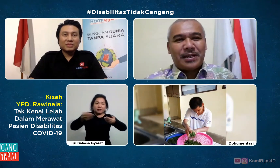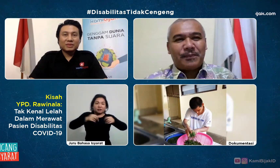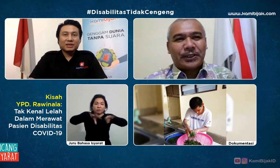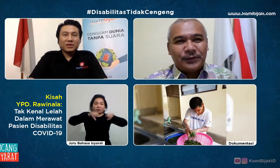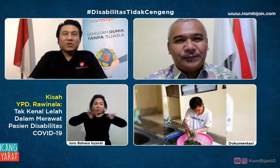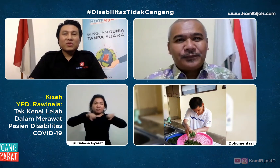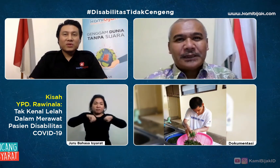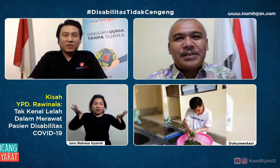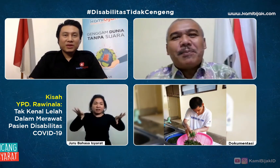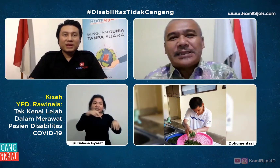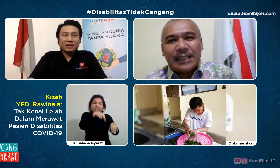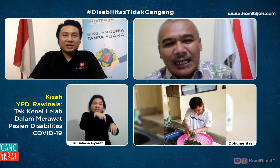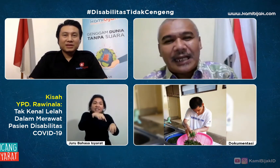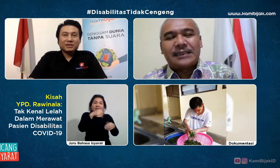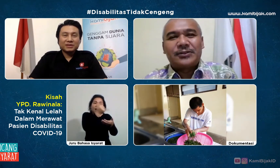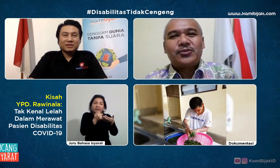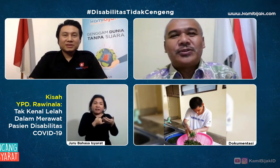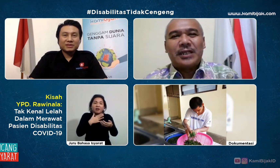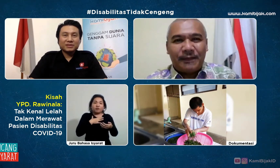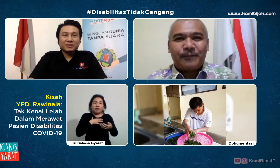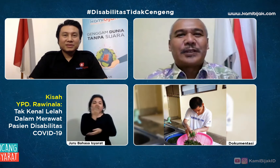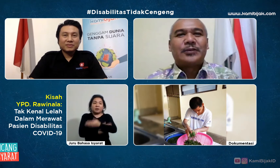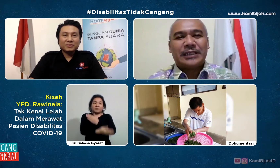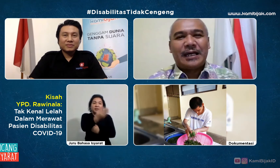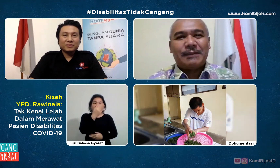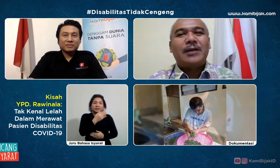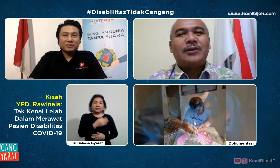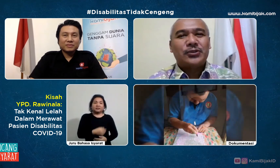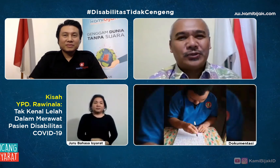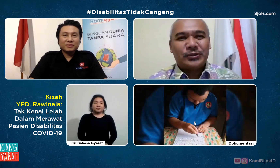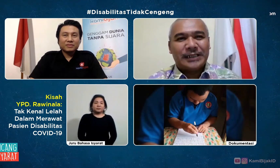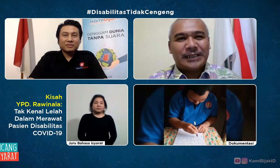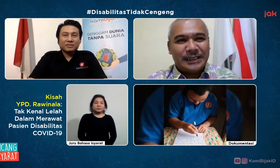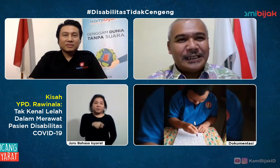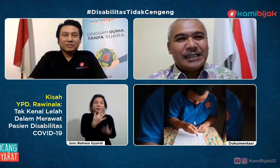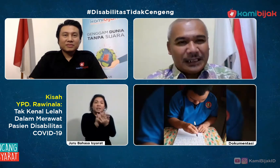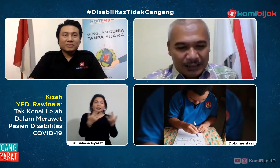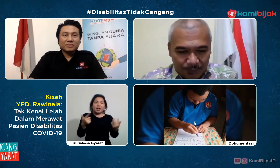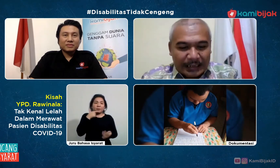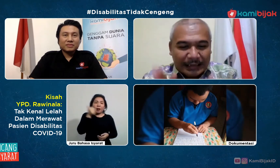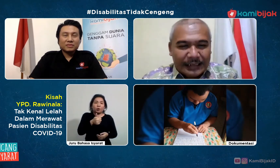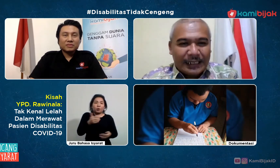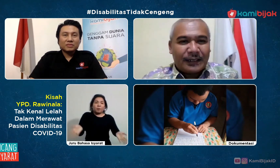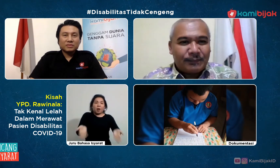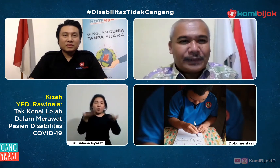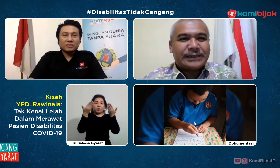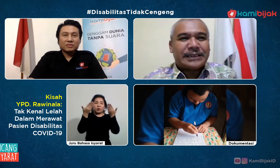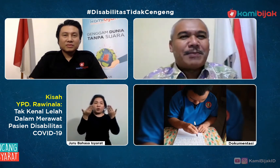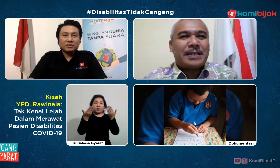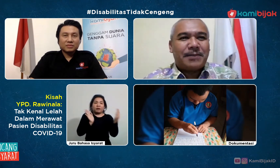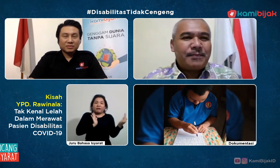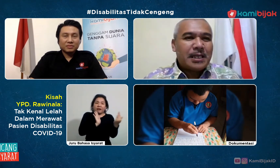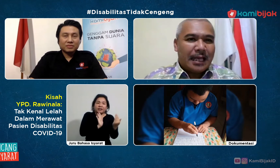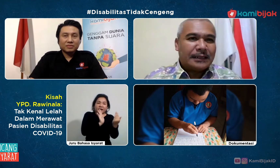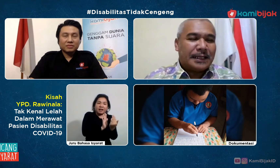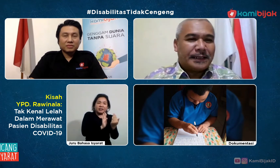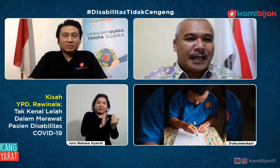memang perlu kami masyarakat juga perlu kita bangun juga jadi dekatan yang bersama-sama antara